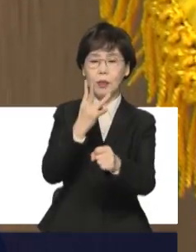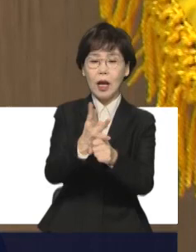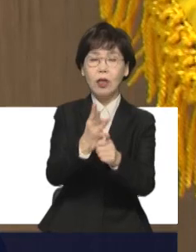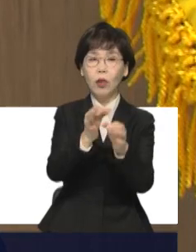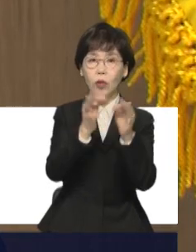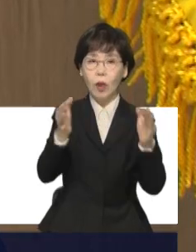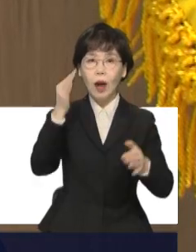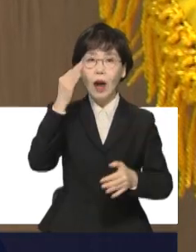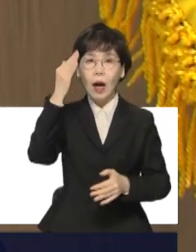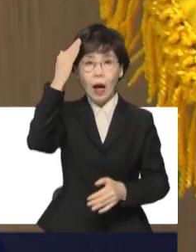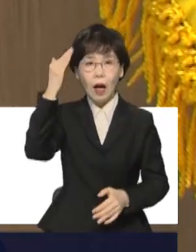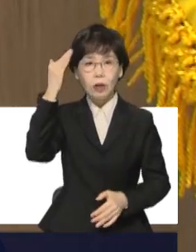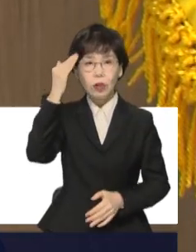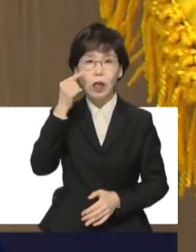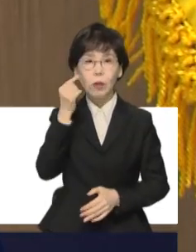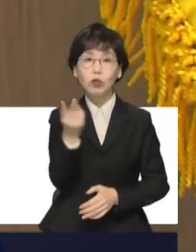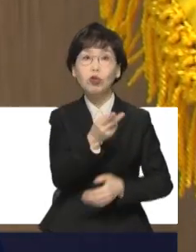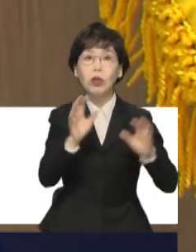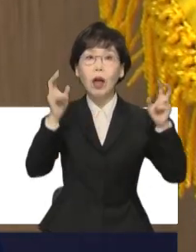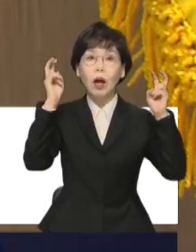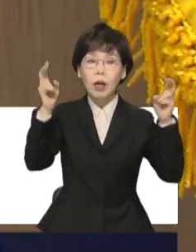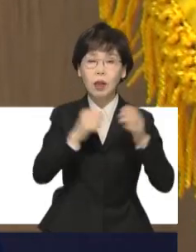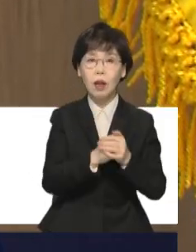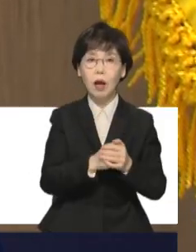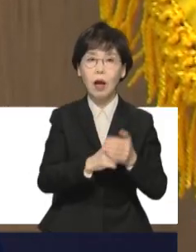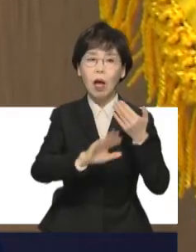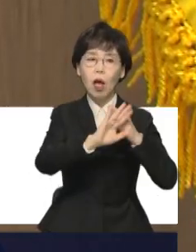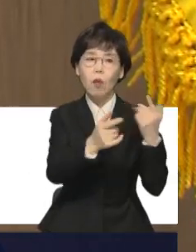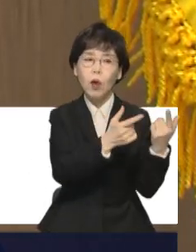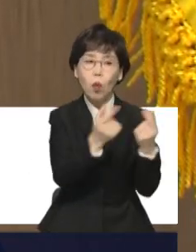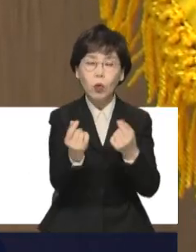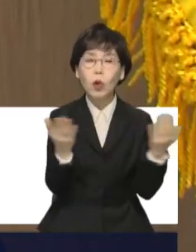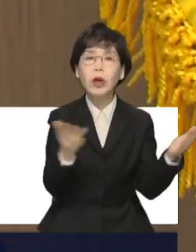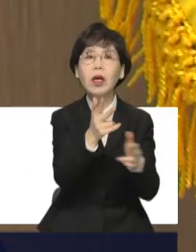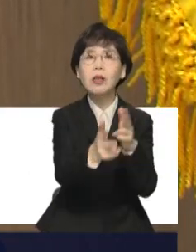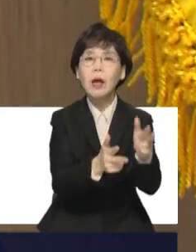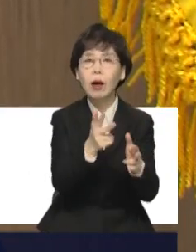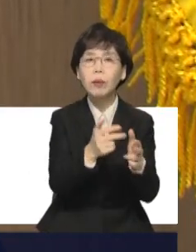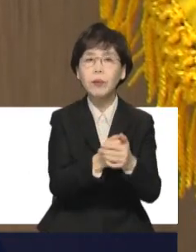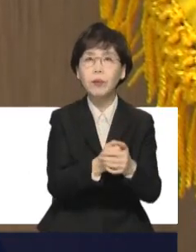기업이 추진한 해외 공동사업은 46개